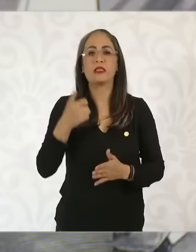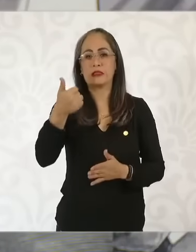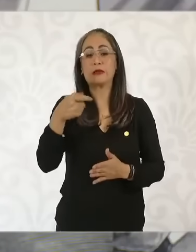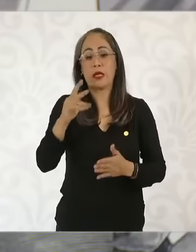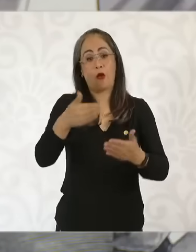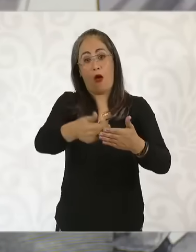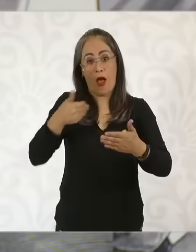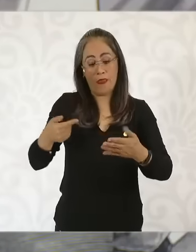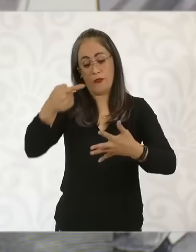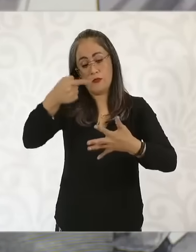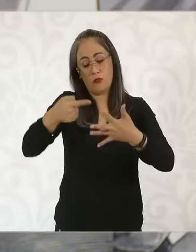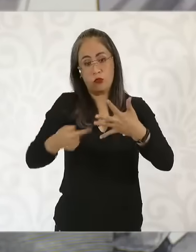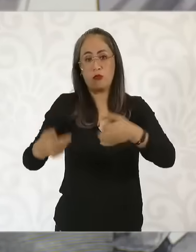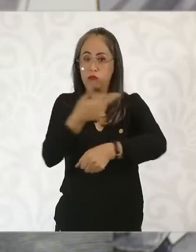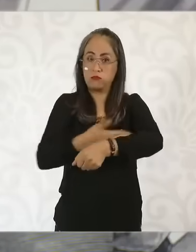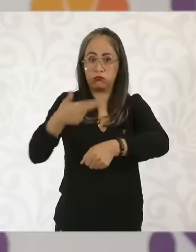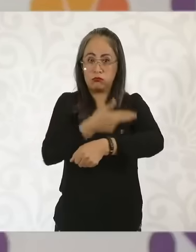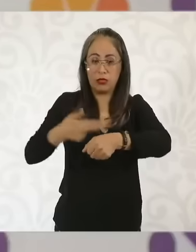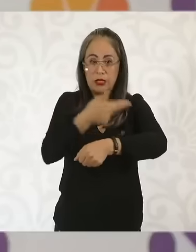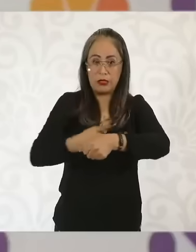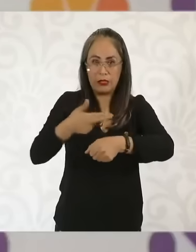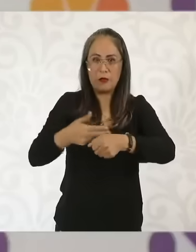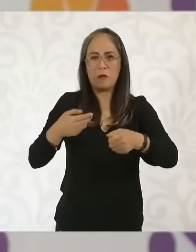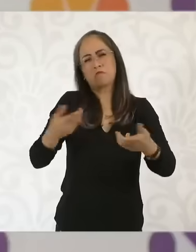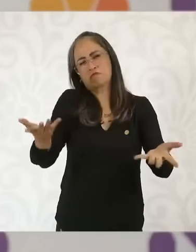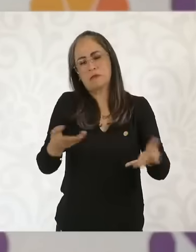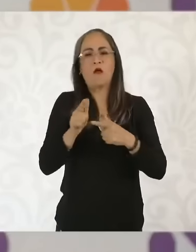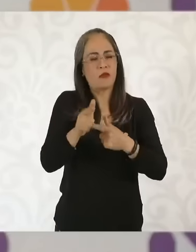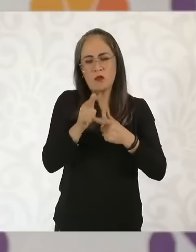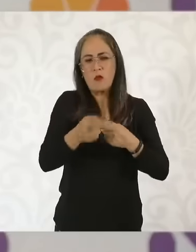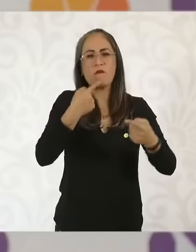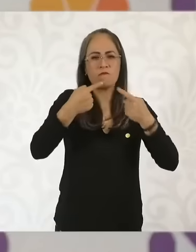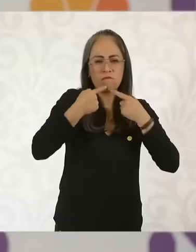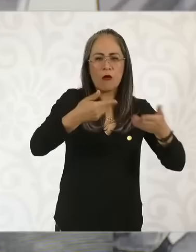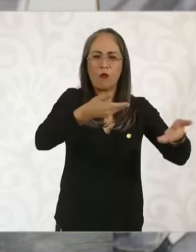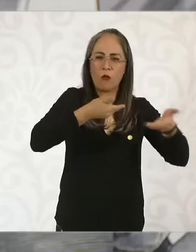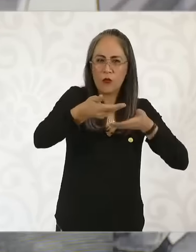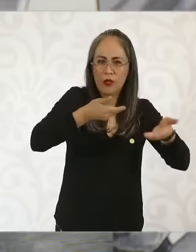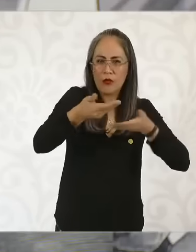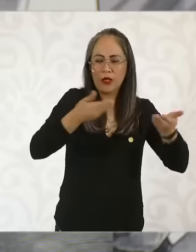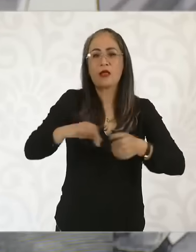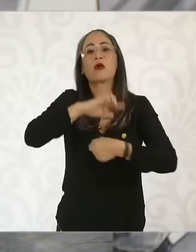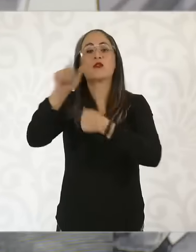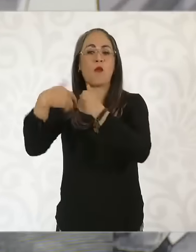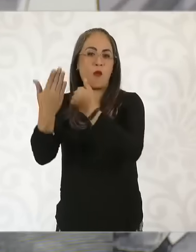Entonces va a coincidir. Vamos a estar en este diálogo y vamos a empezar el siguiente capítulo.